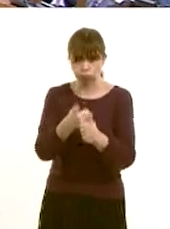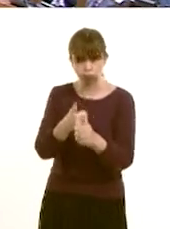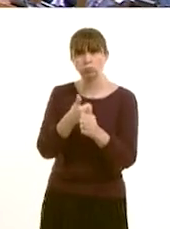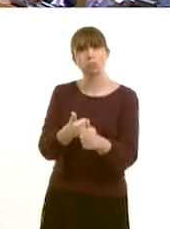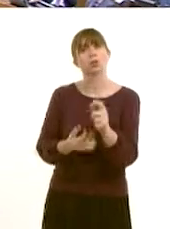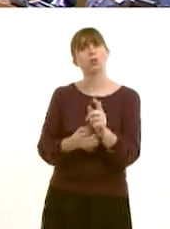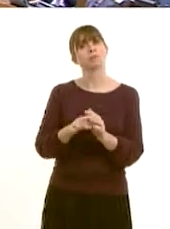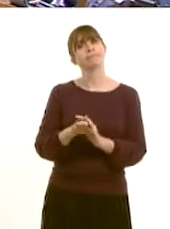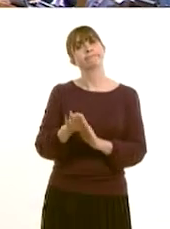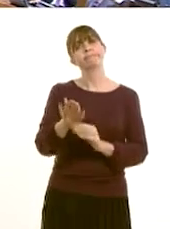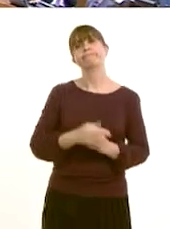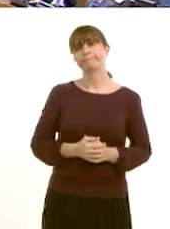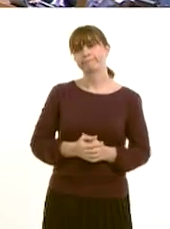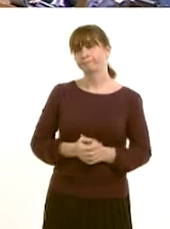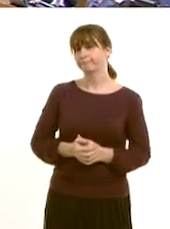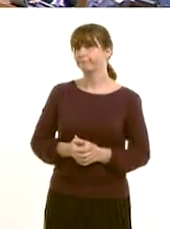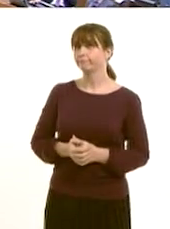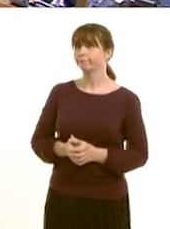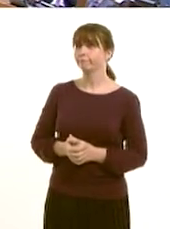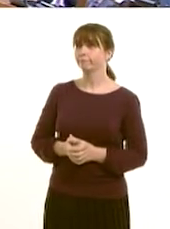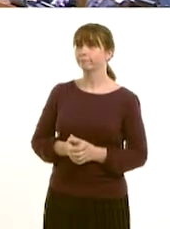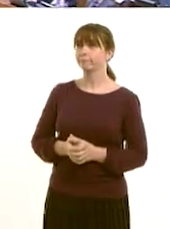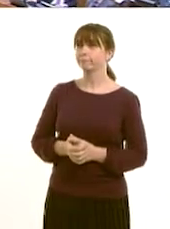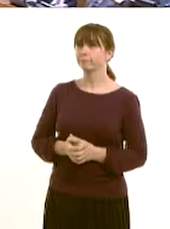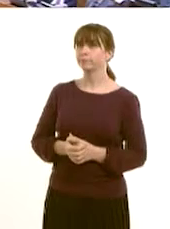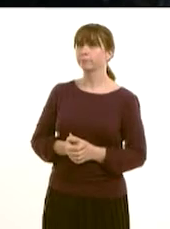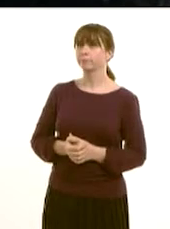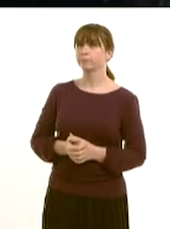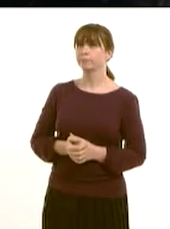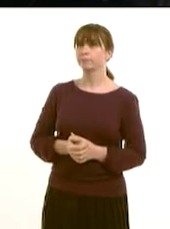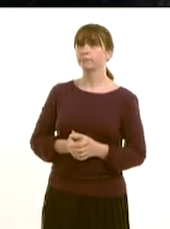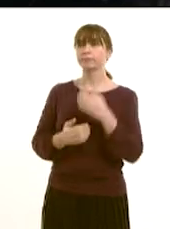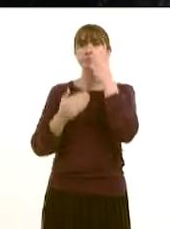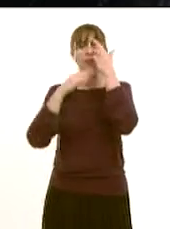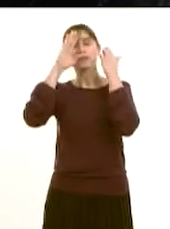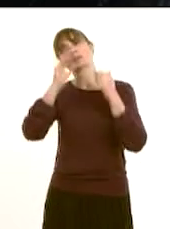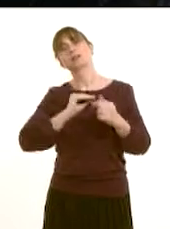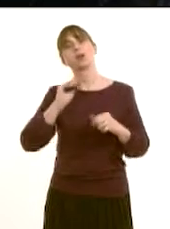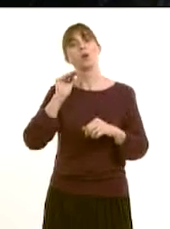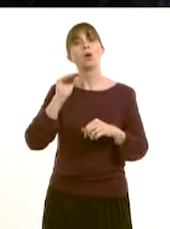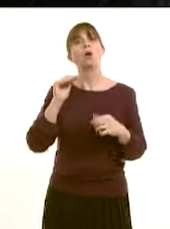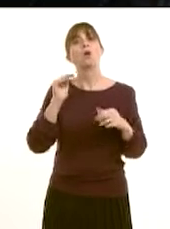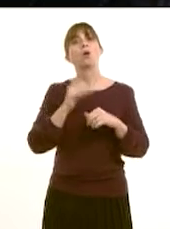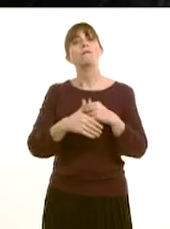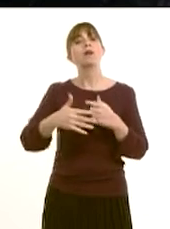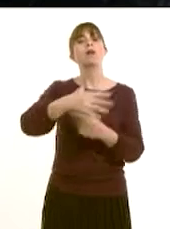A wnaiff y Prif Weinidog roi'r wybodaeth ddiweddaraf am y cymorth sydd ar gael i gymunedau yr effeithir arnynt gan ddatblygu ffermydd solar?